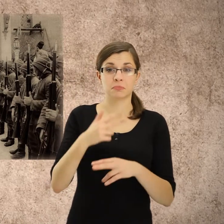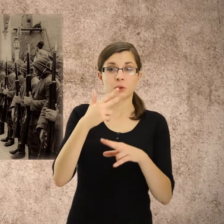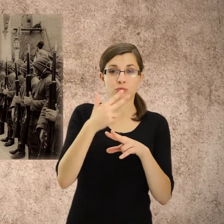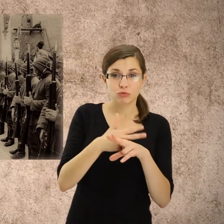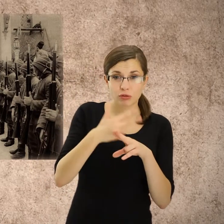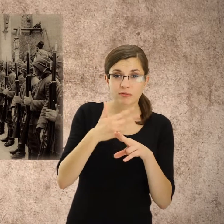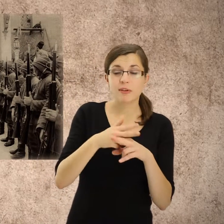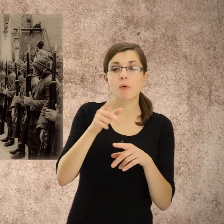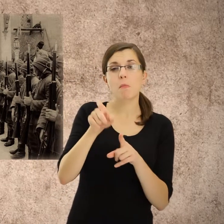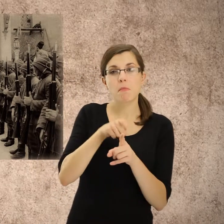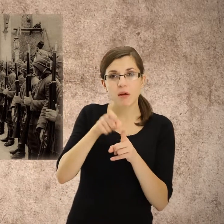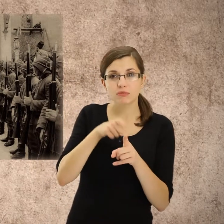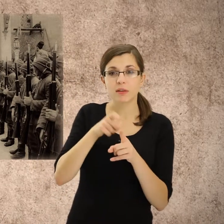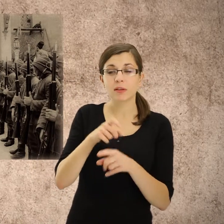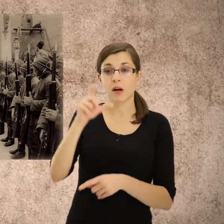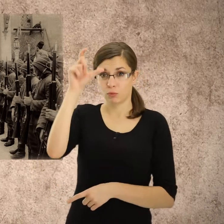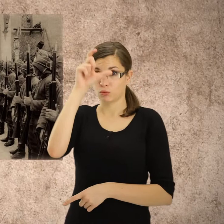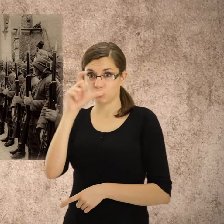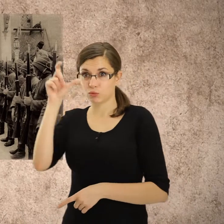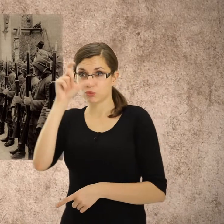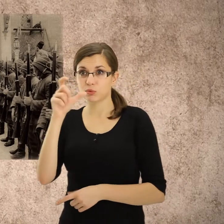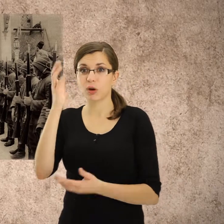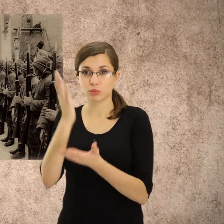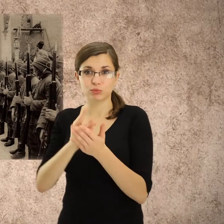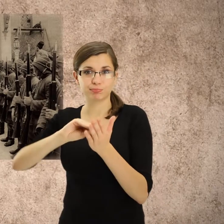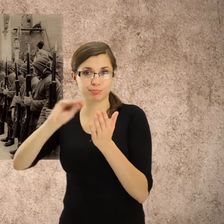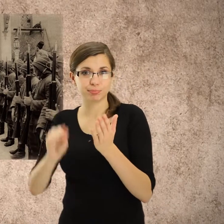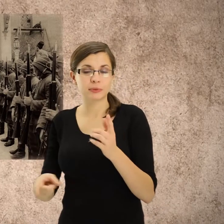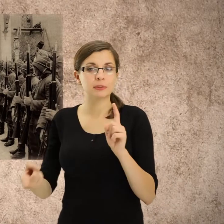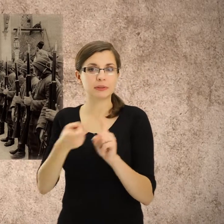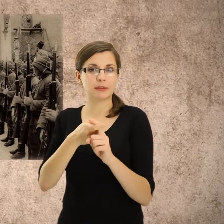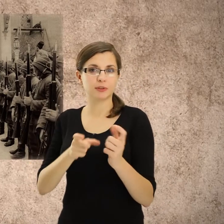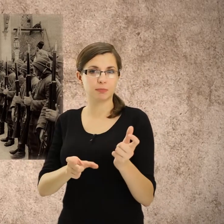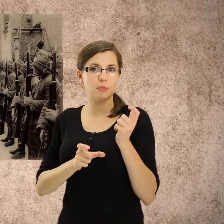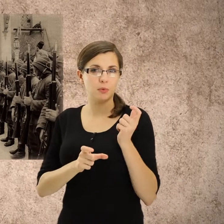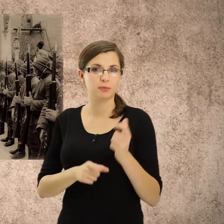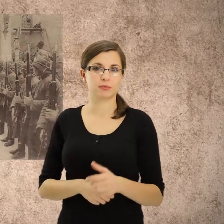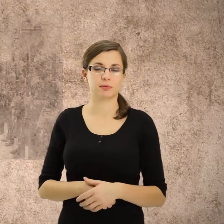30 października Turcy podpisali zwieszenie broni.